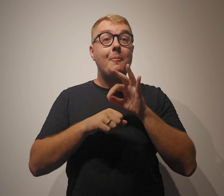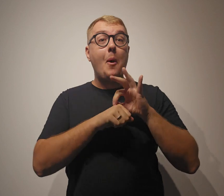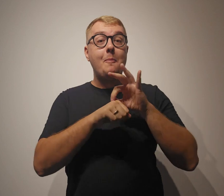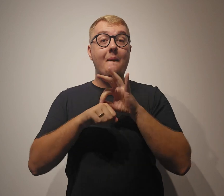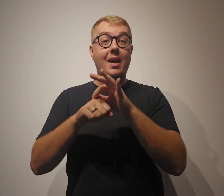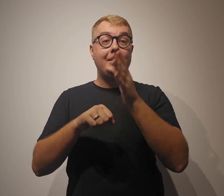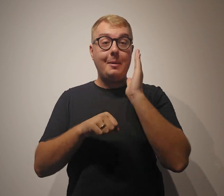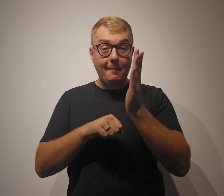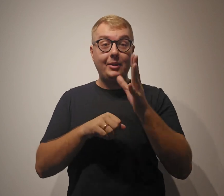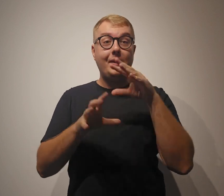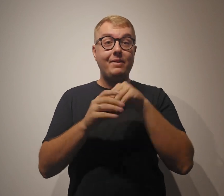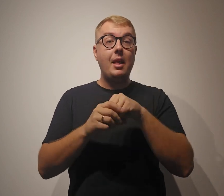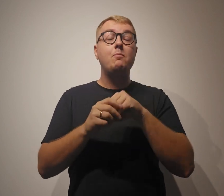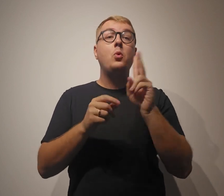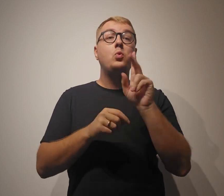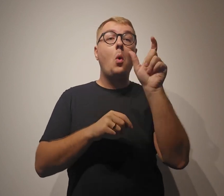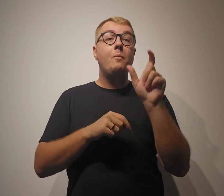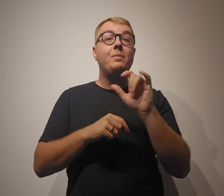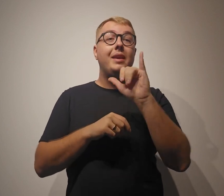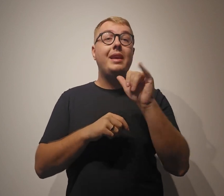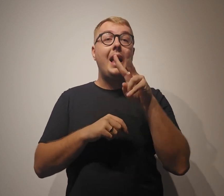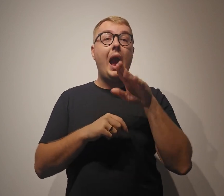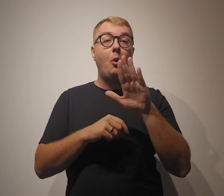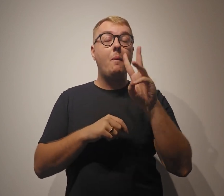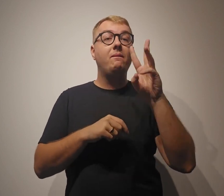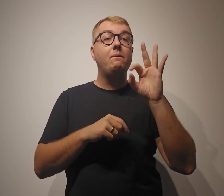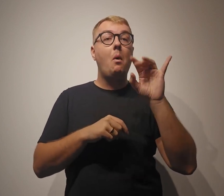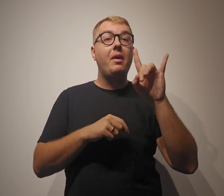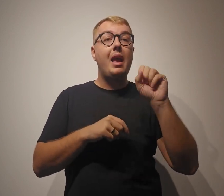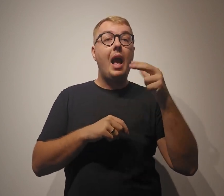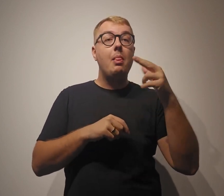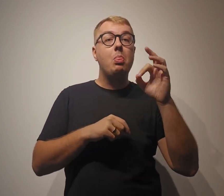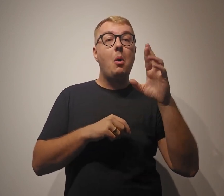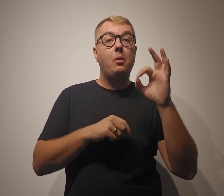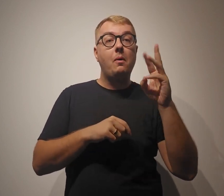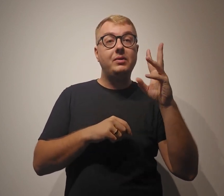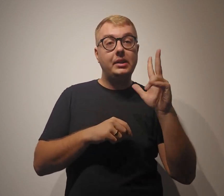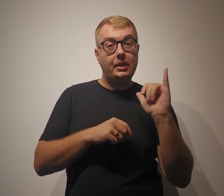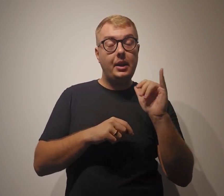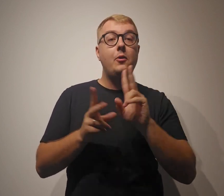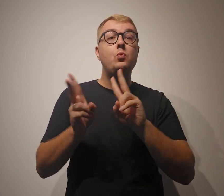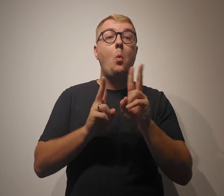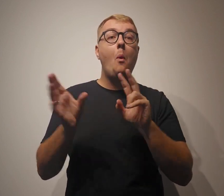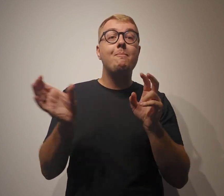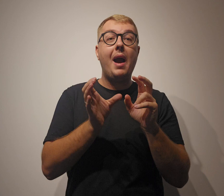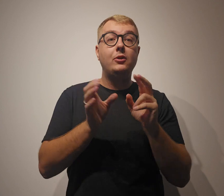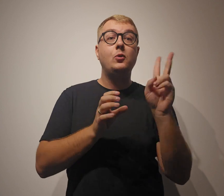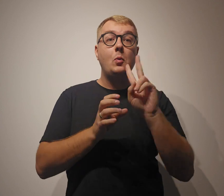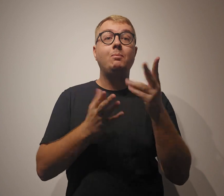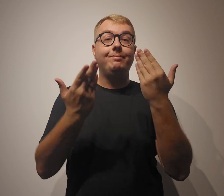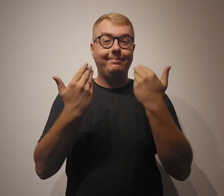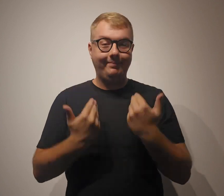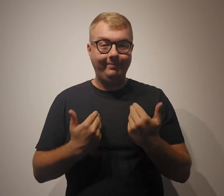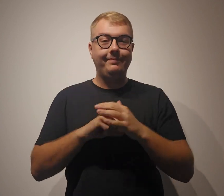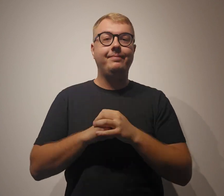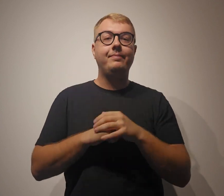Zapraszamy na oprowadzanie po niej, które poprowadzi artysta Jakub Woynarowski, a ja będę tłumaczył.